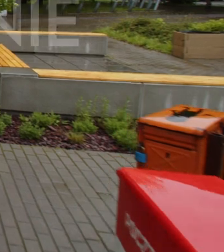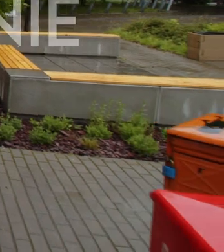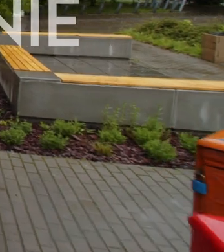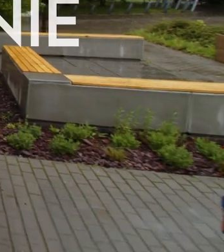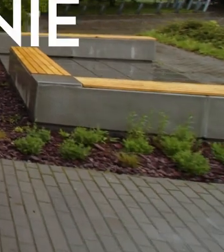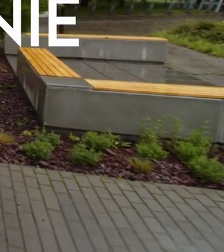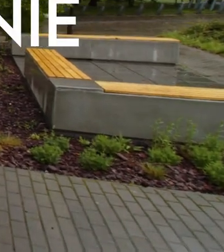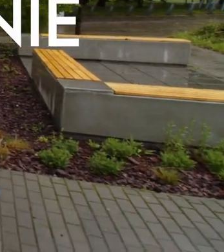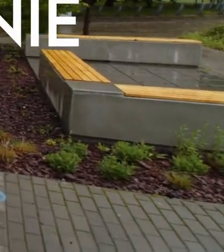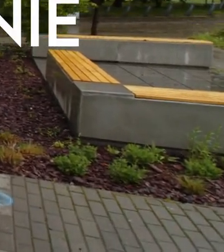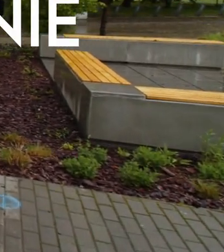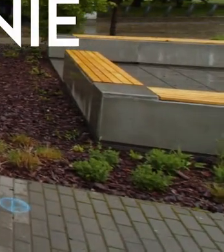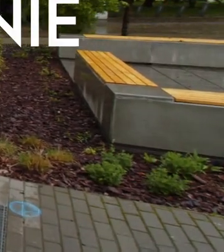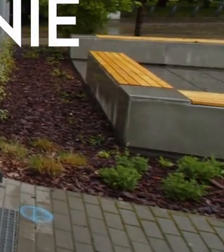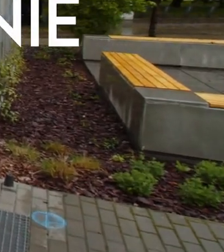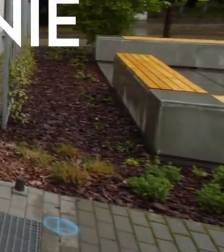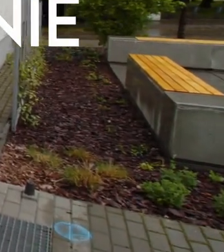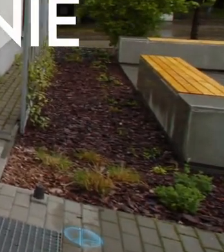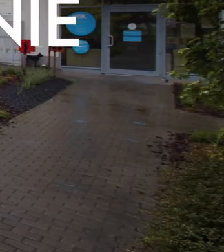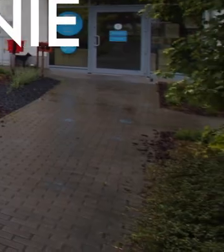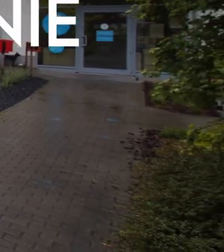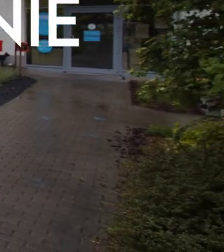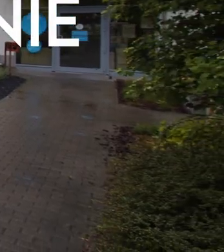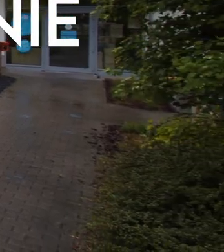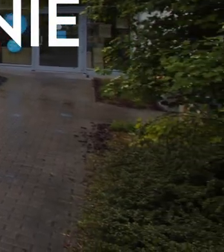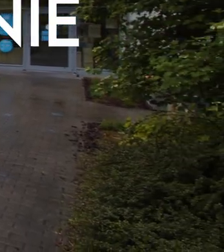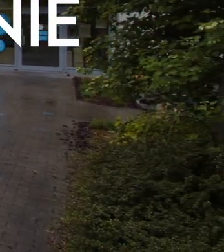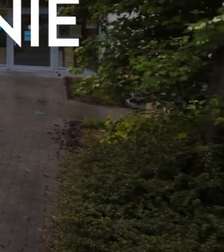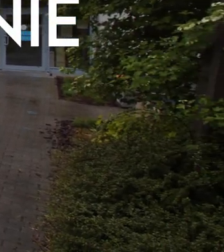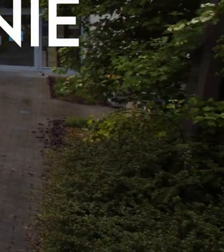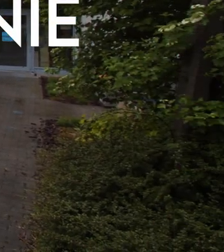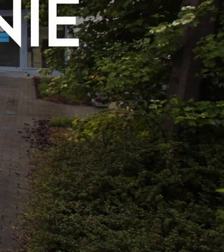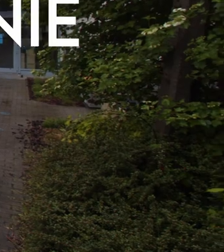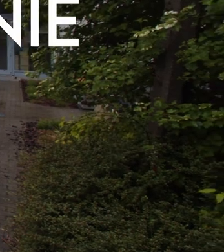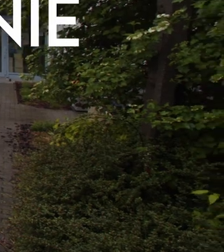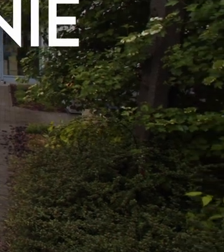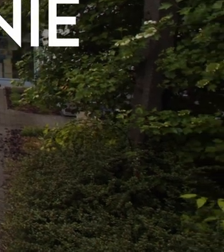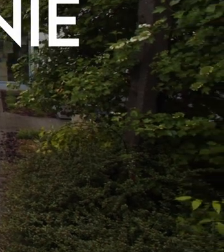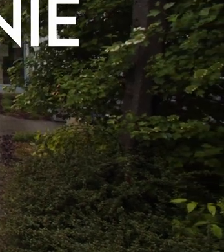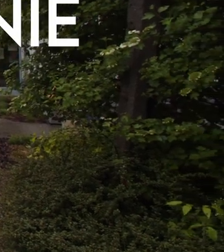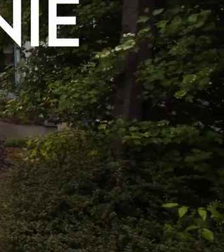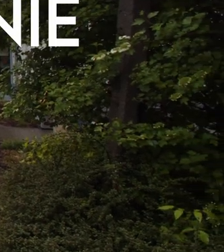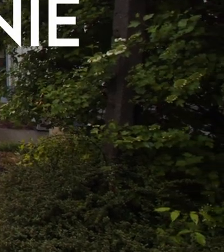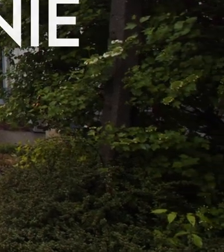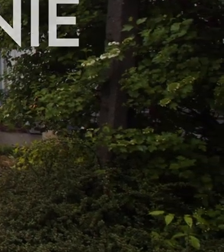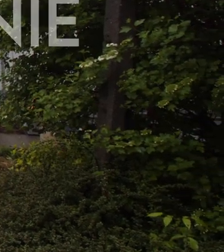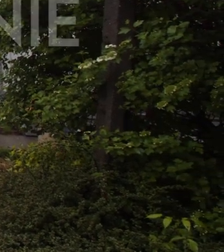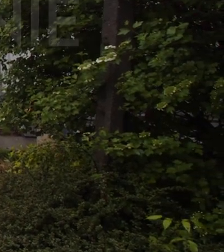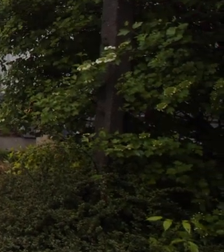Na kadr nałożony napis: „Oprowadzanie”, niżej logotyp projektu „Dom Otwarty”, obok piktogramy języka migowego i audiodeskrypcji.